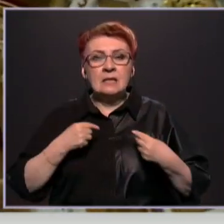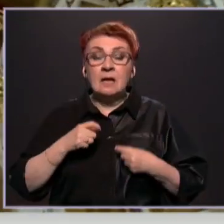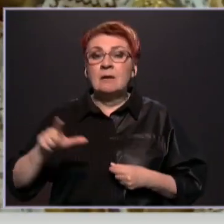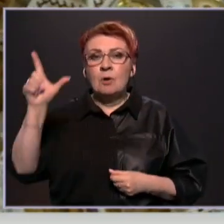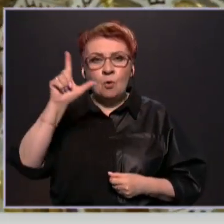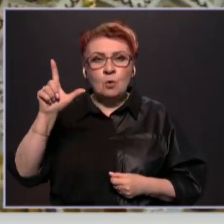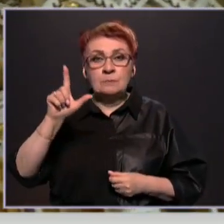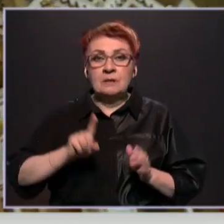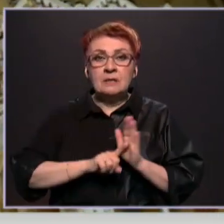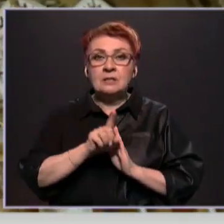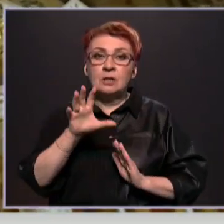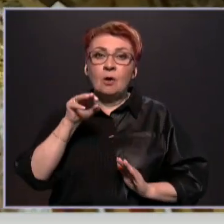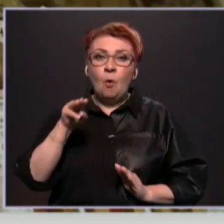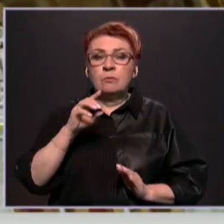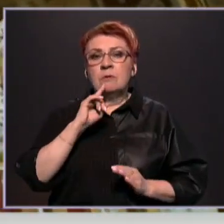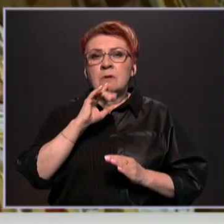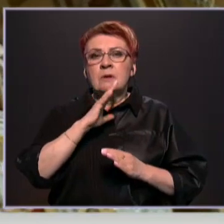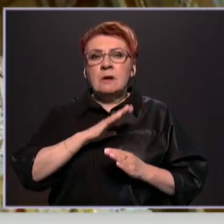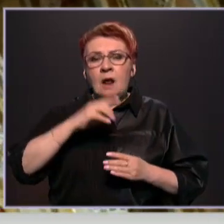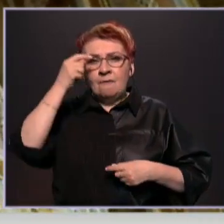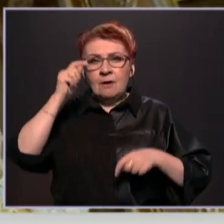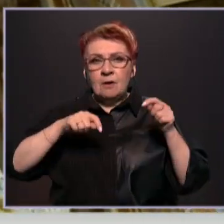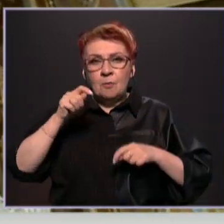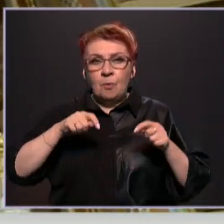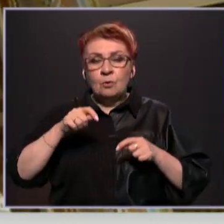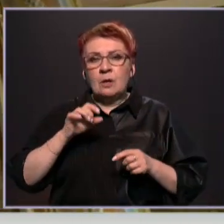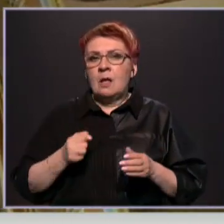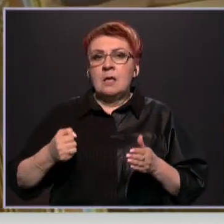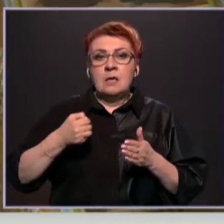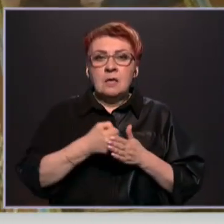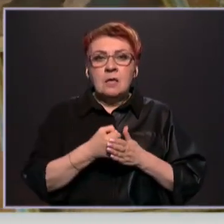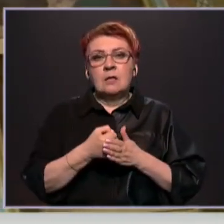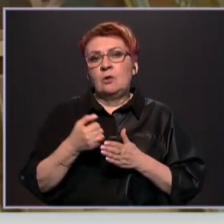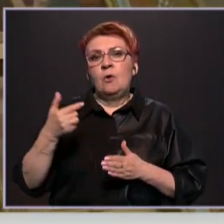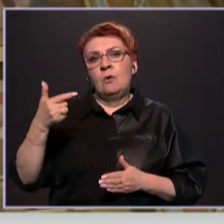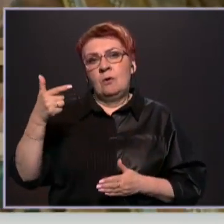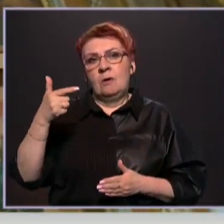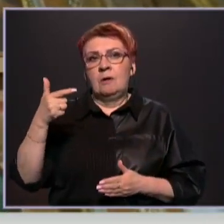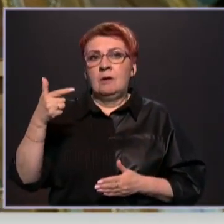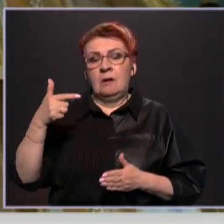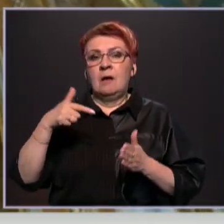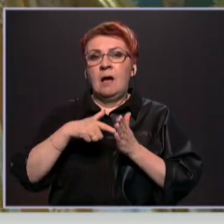начиная от кровавого пота где симанском саду и до голгофского распятия сама служба построена